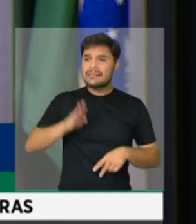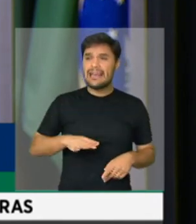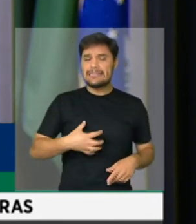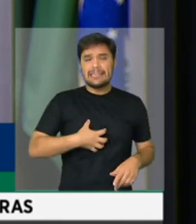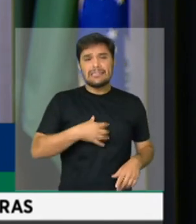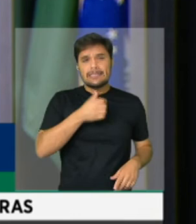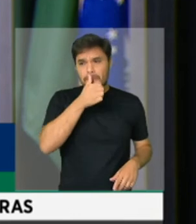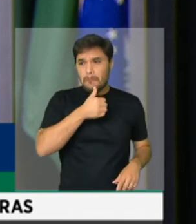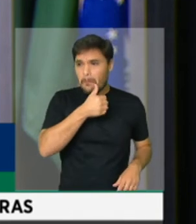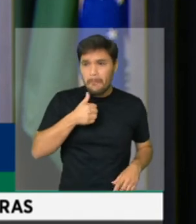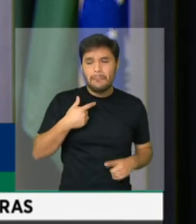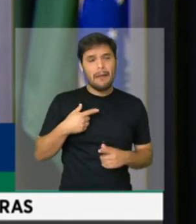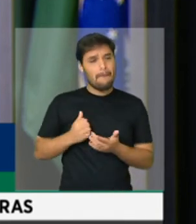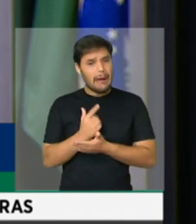ENERGÉTICA, O BRASIL PRECISA